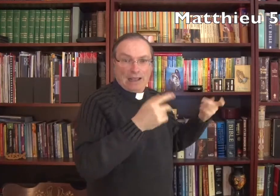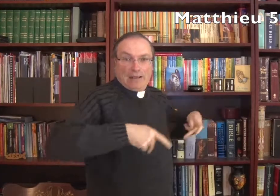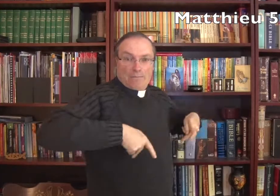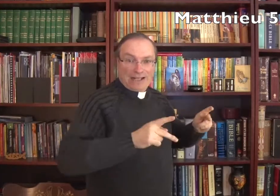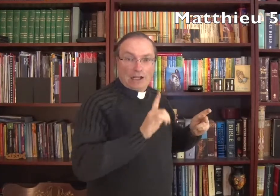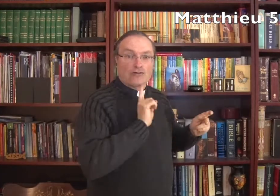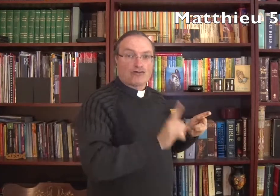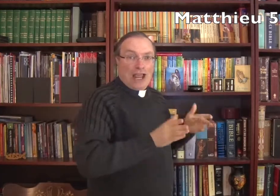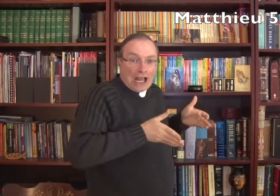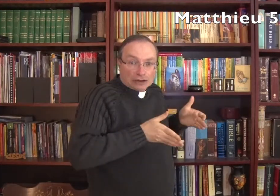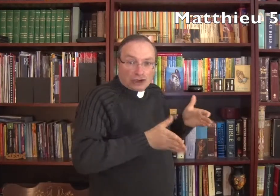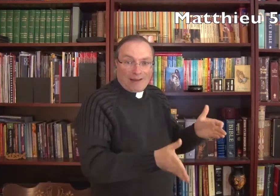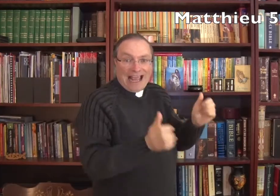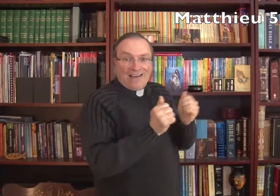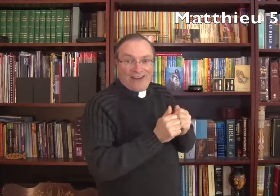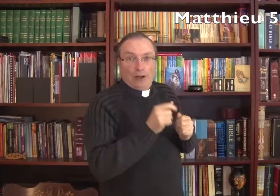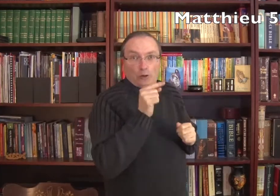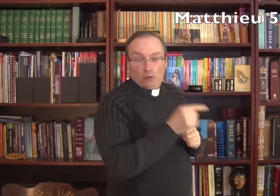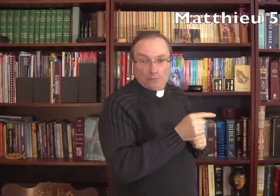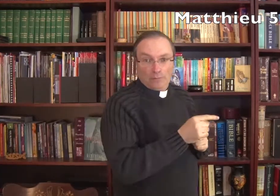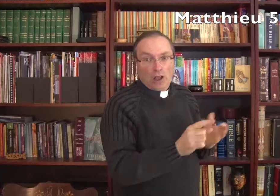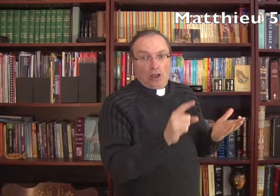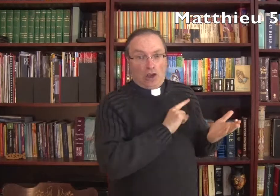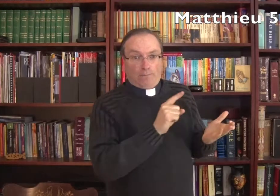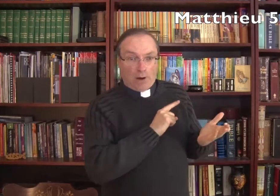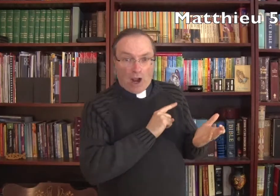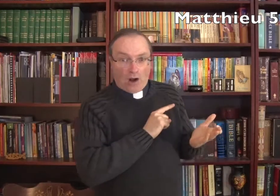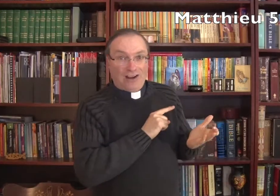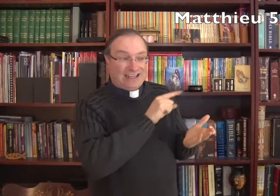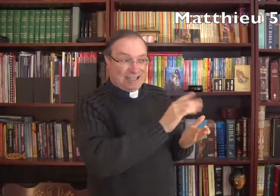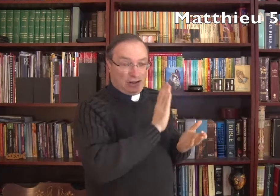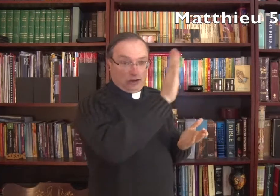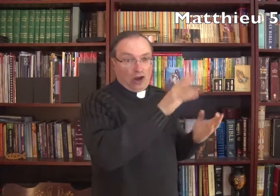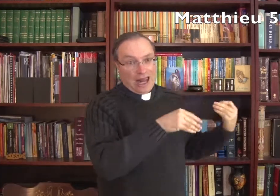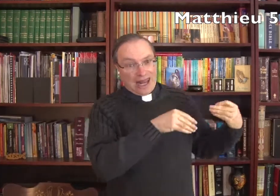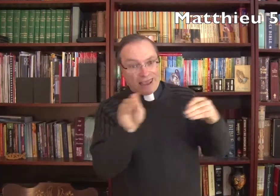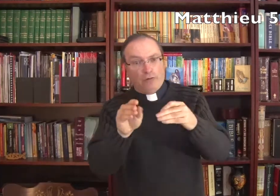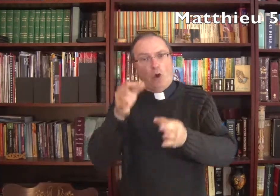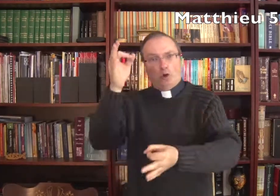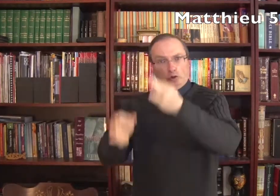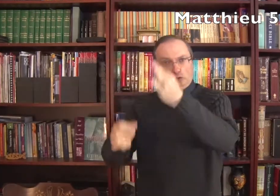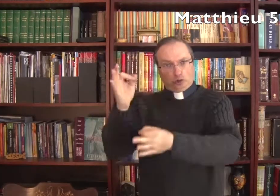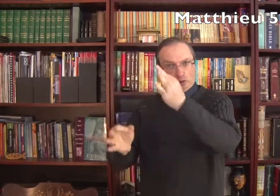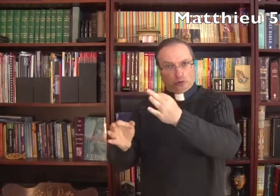pendant que tu es en chemin avec lui, de peur qu’il ne te livre au juge,